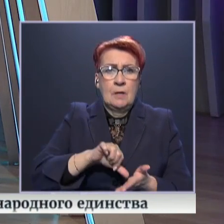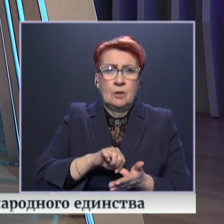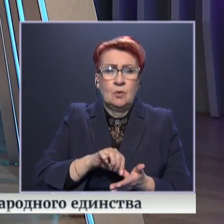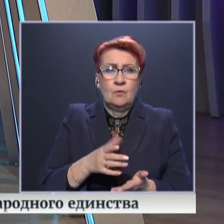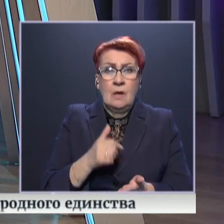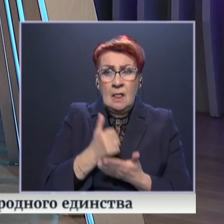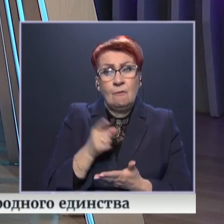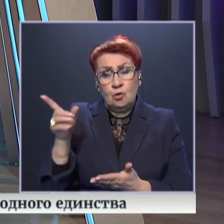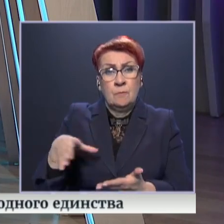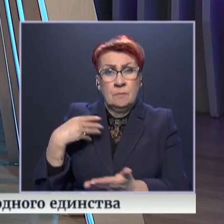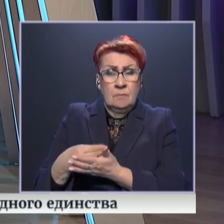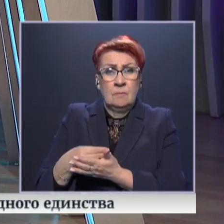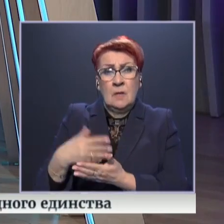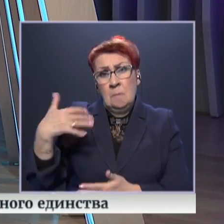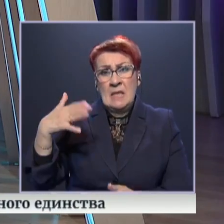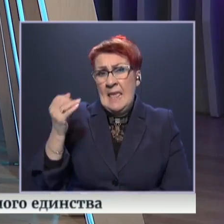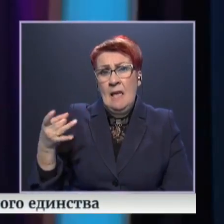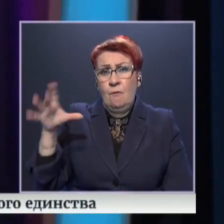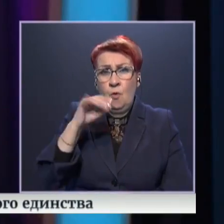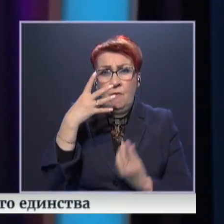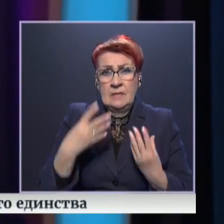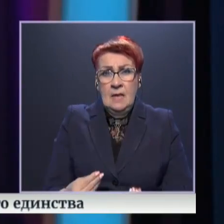свои 50 евро в день и они счастливы все-таки еще